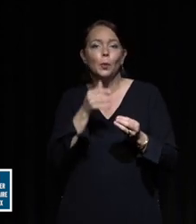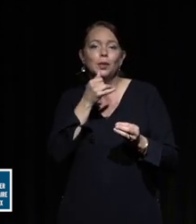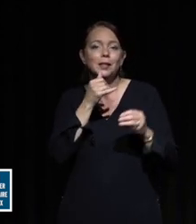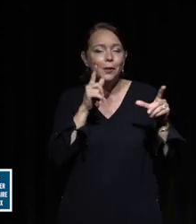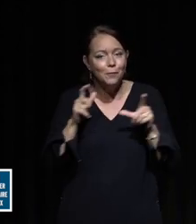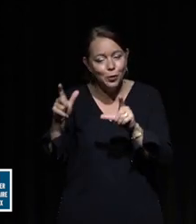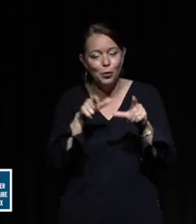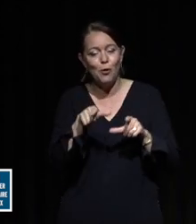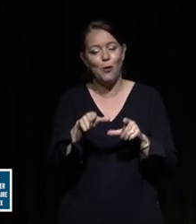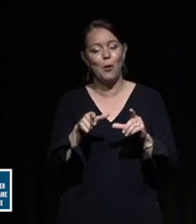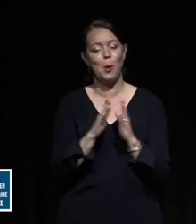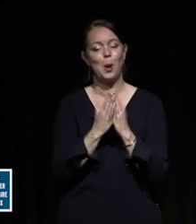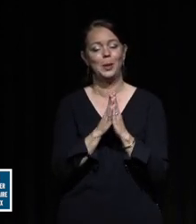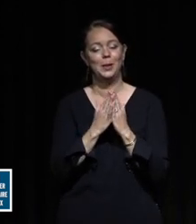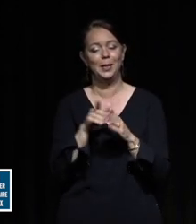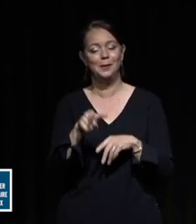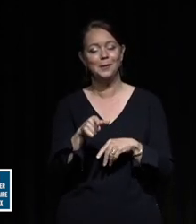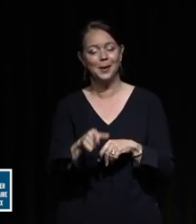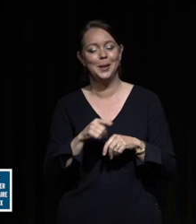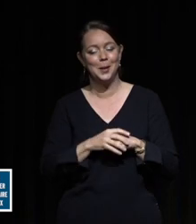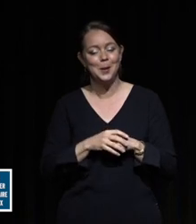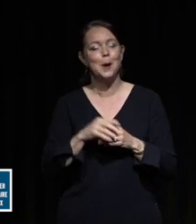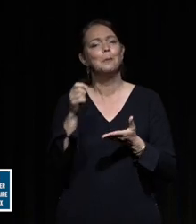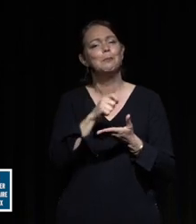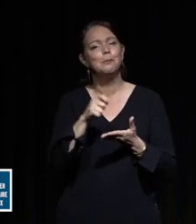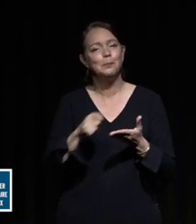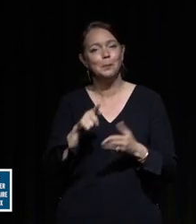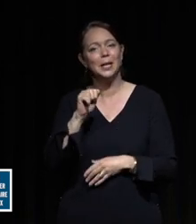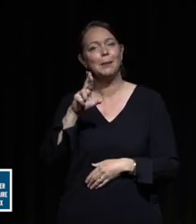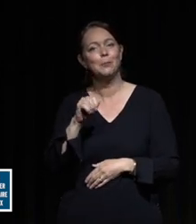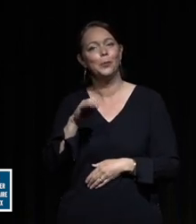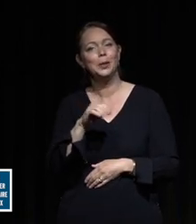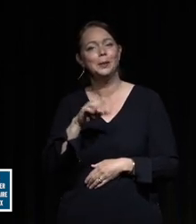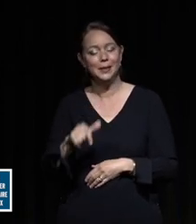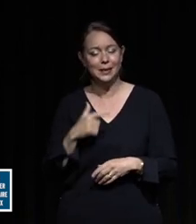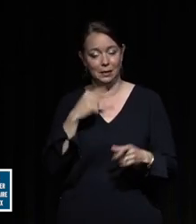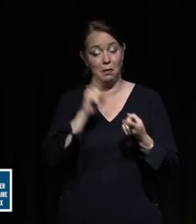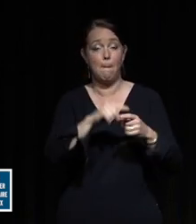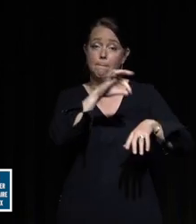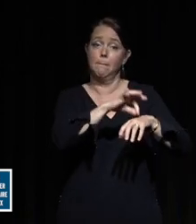livre de gribouillis qui est paru récemment sur l'endométriose qu'une patiente m'avait m'avait